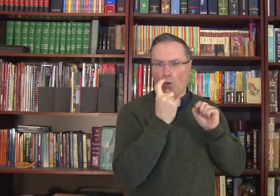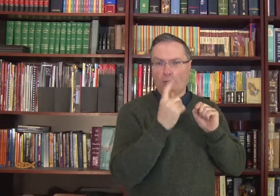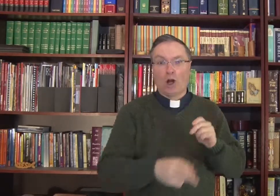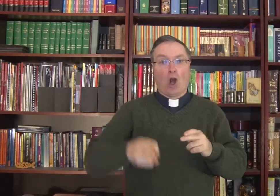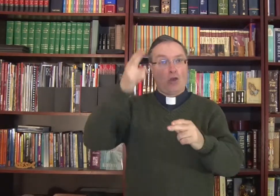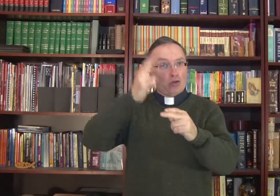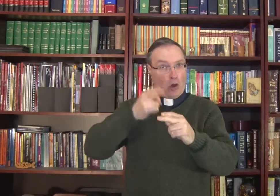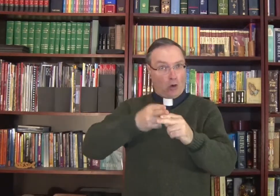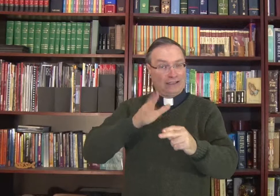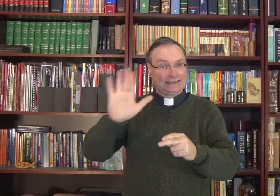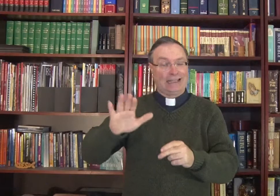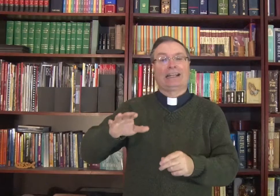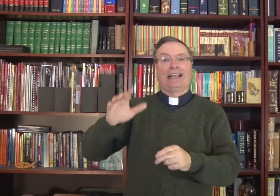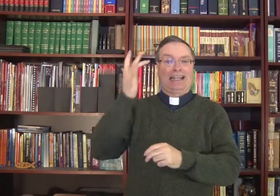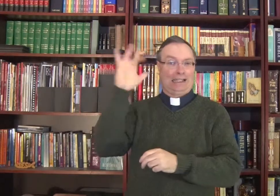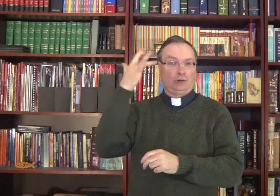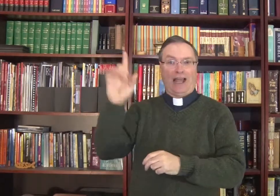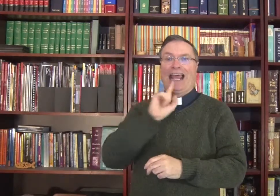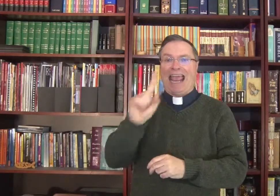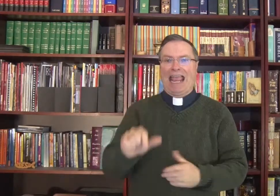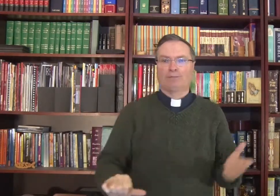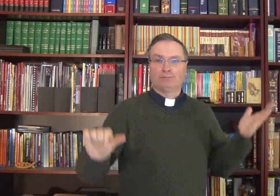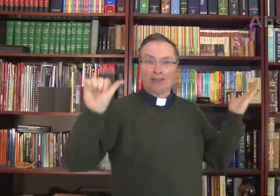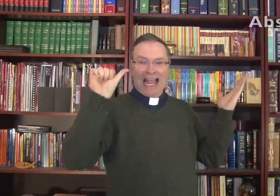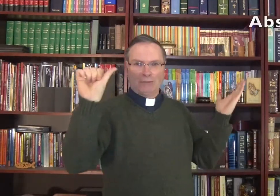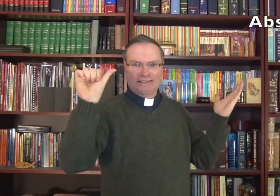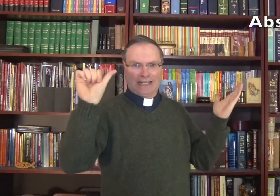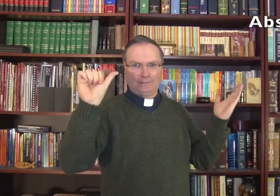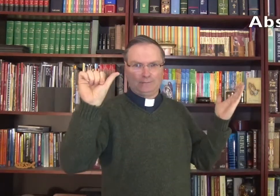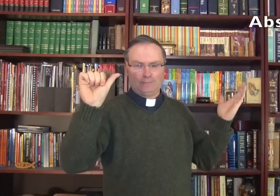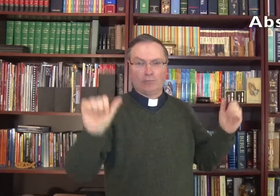Le nom de cette étoile est «Absinthe».